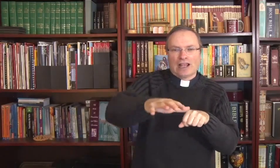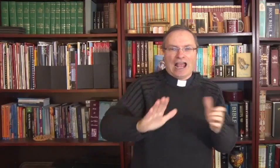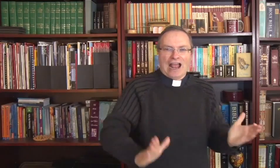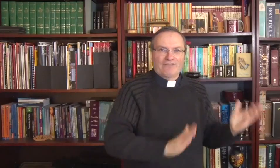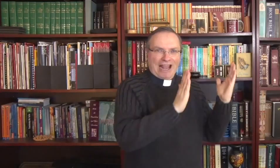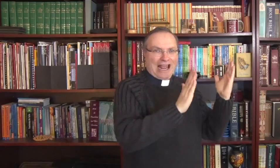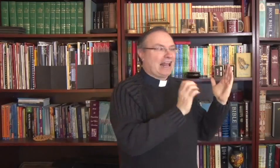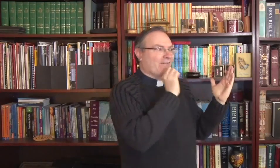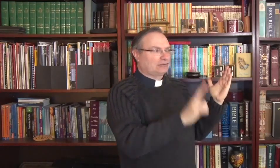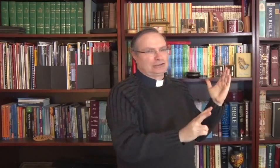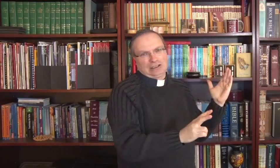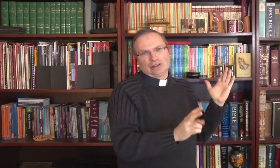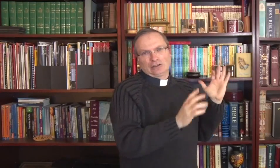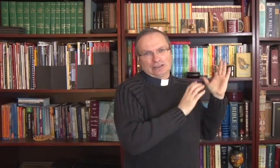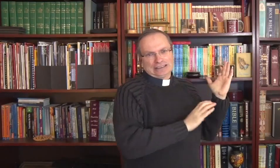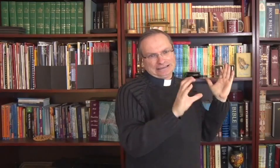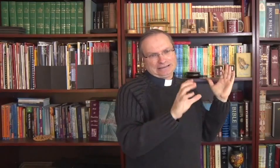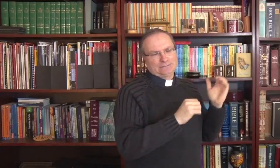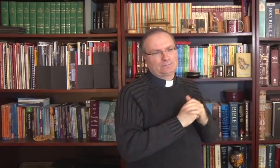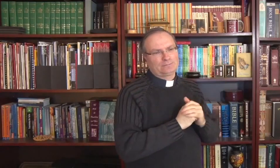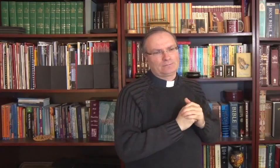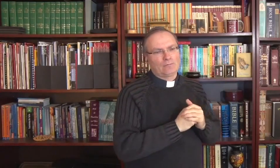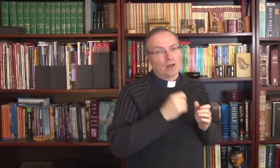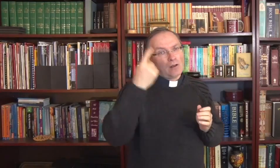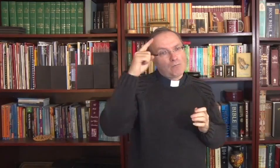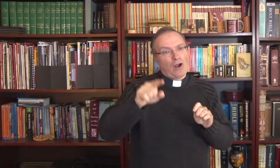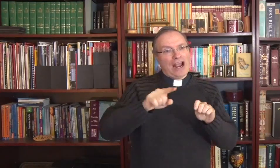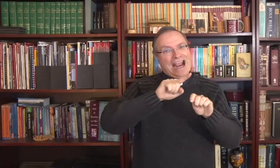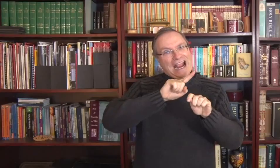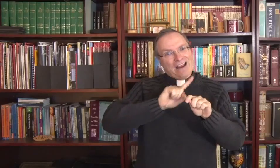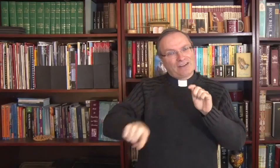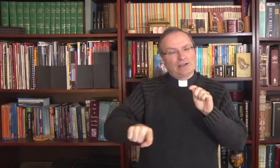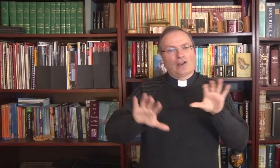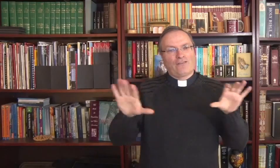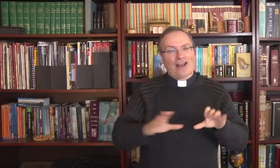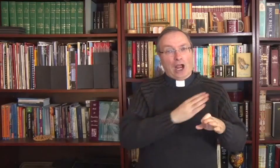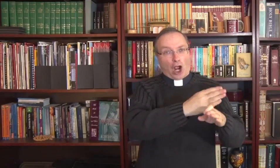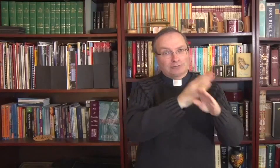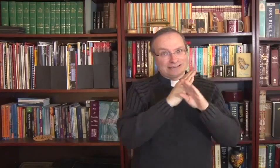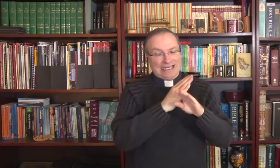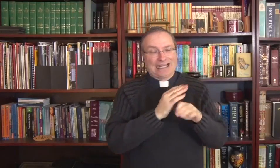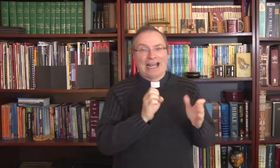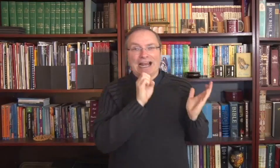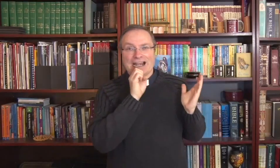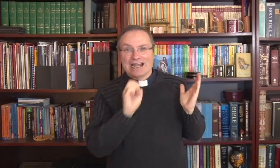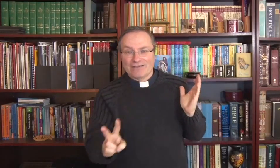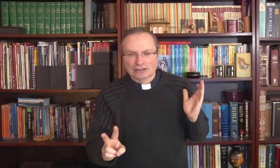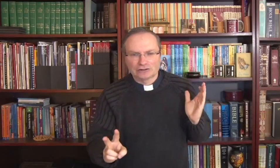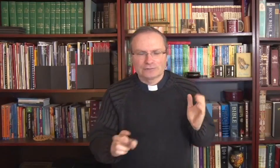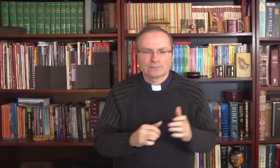envers l’Évangile de Christ. Pour éviter de faire obstacle à l’Évangile,